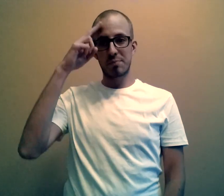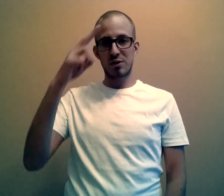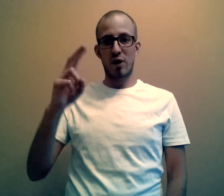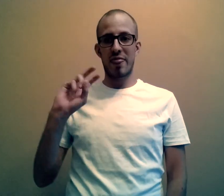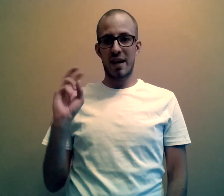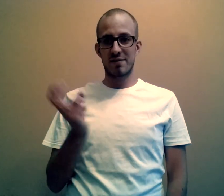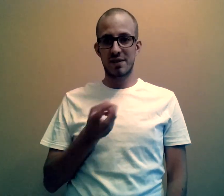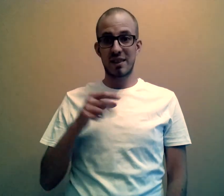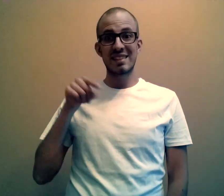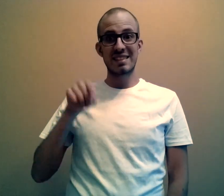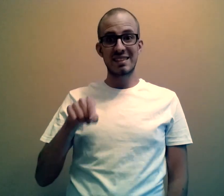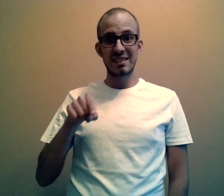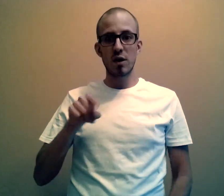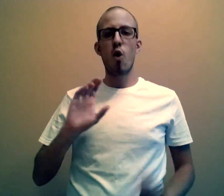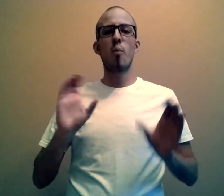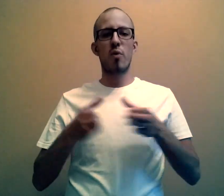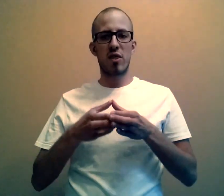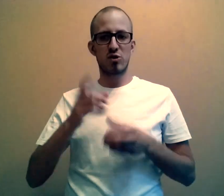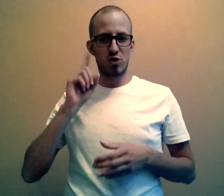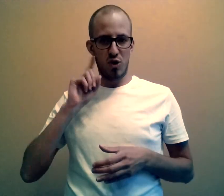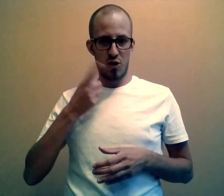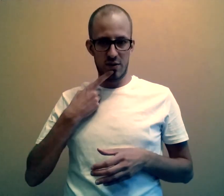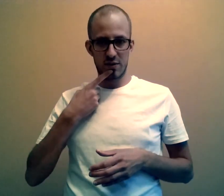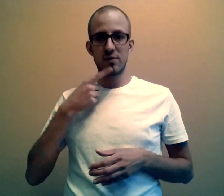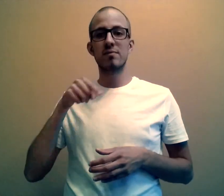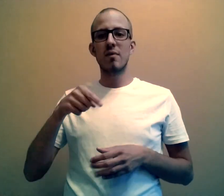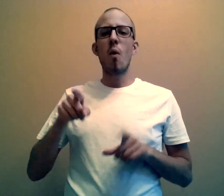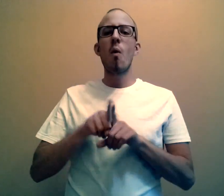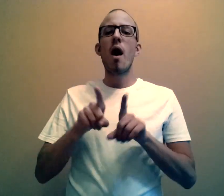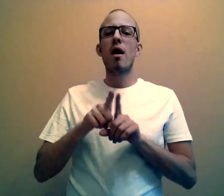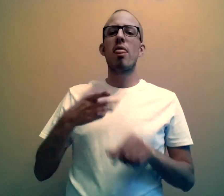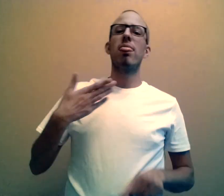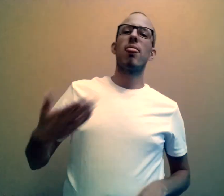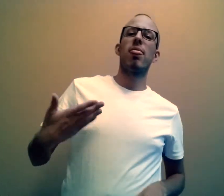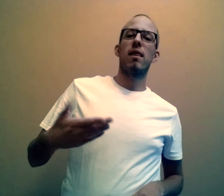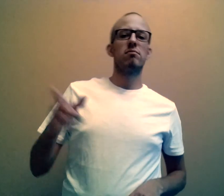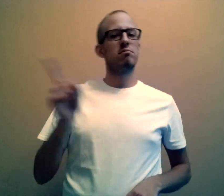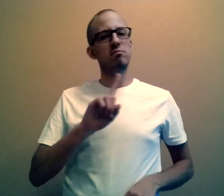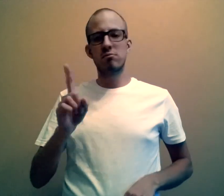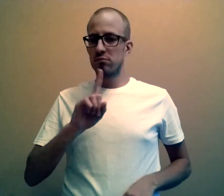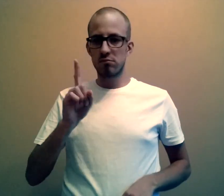No se debe menospreciar el respeto a la diversidad existente dentro de la Comunidad Sorda,